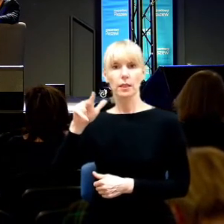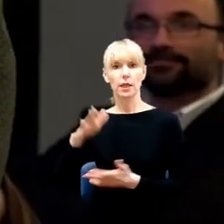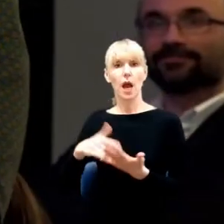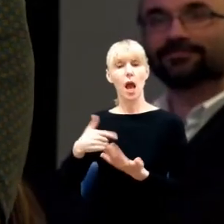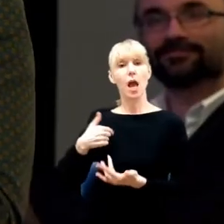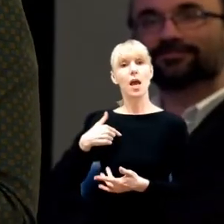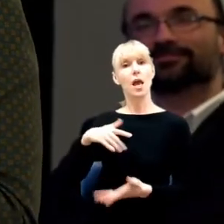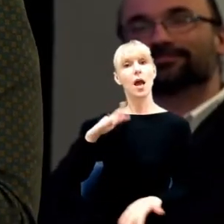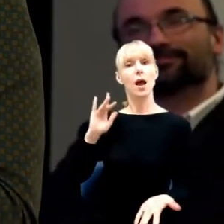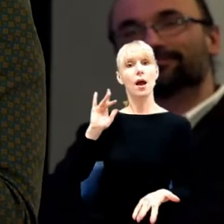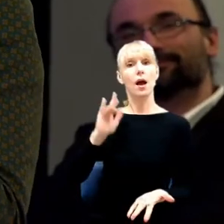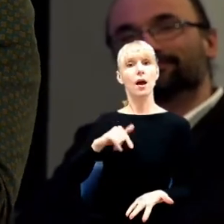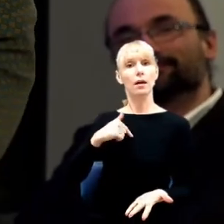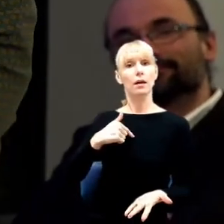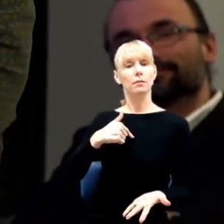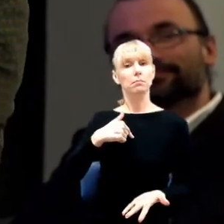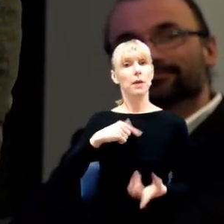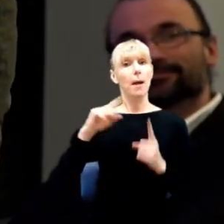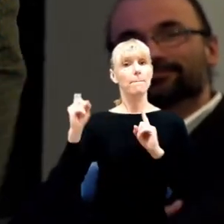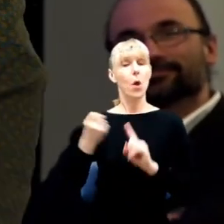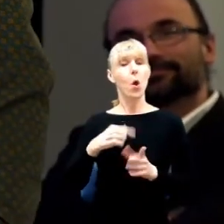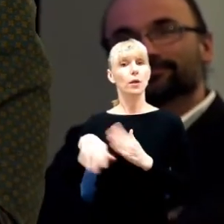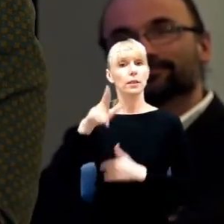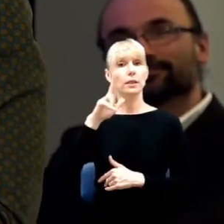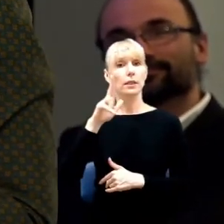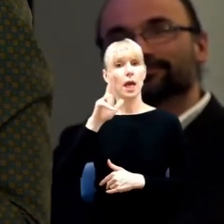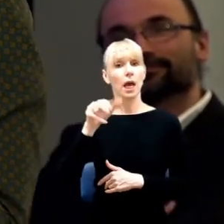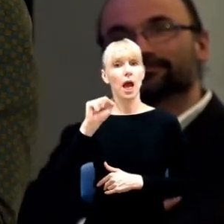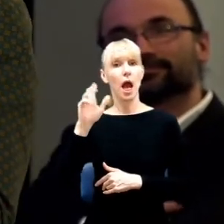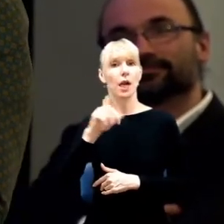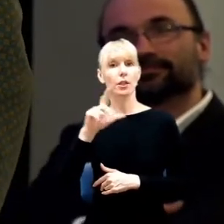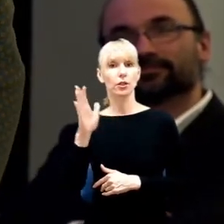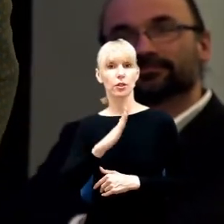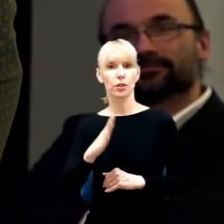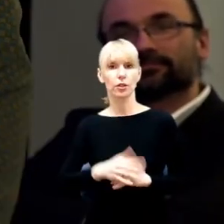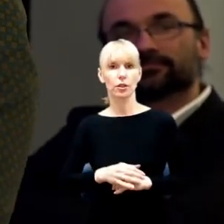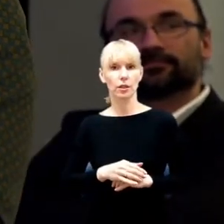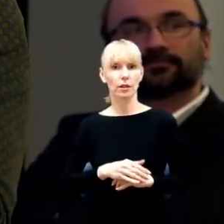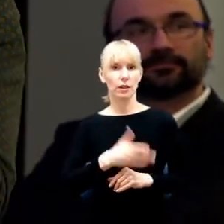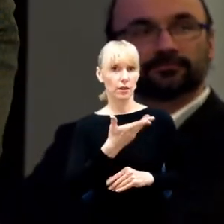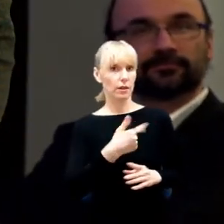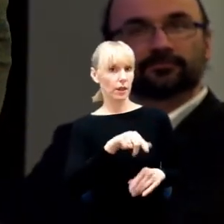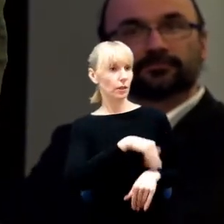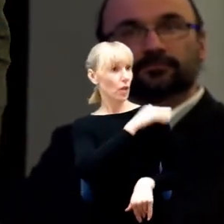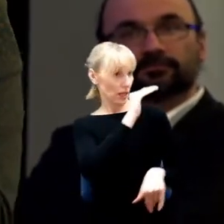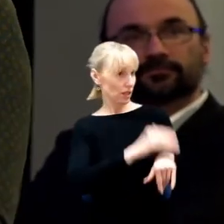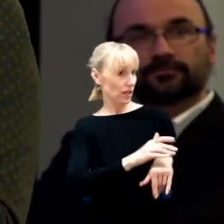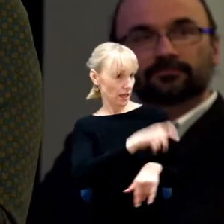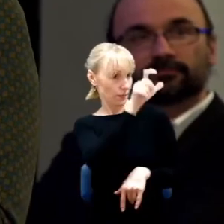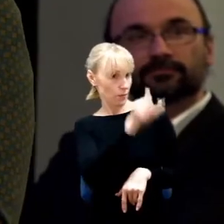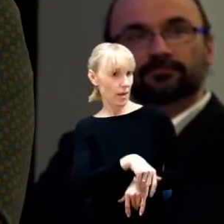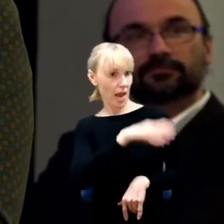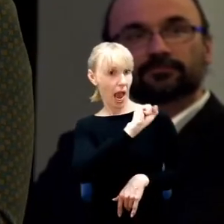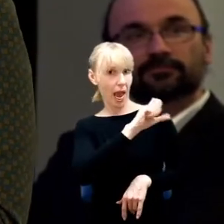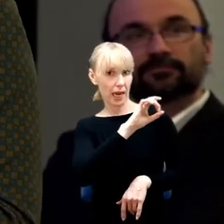ale może taka uwaga,która połączy wystąpienie Pani dr Agaty z którą się bardzo zgadzam i bardzo ciekawe wystąpienie